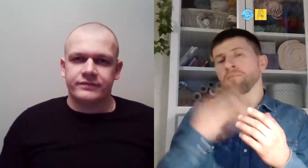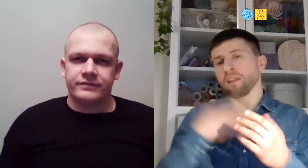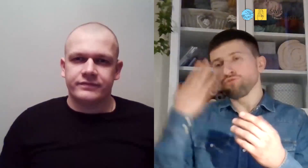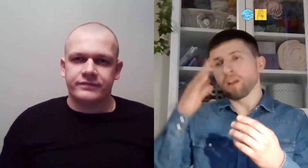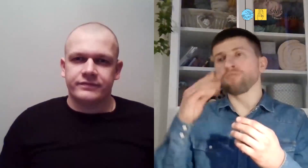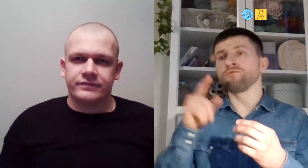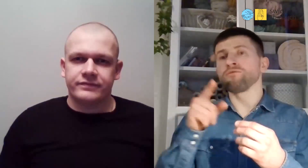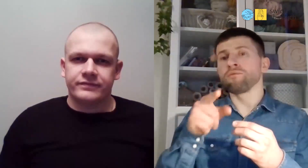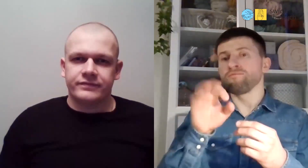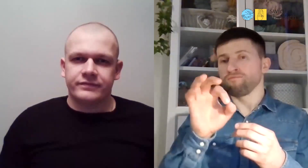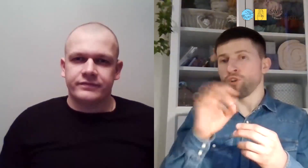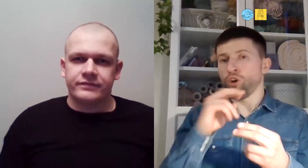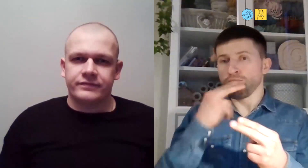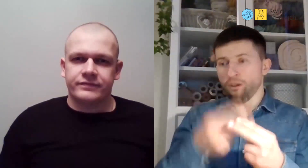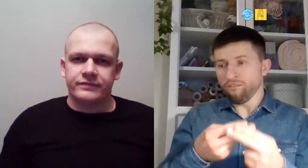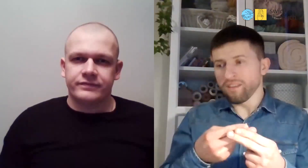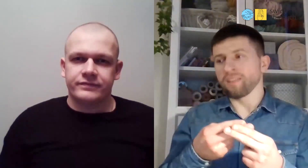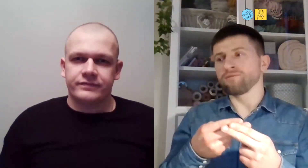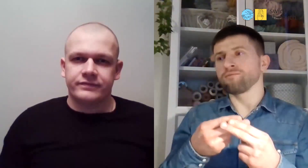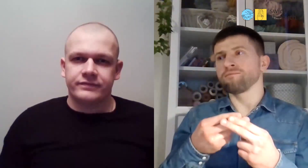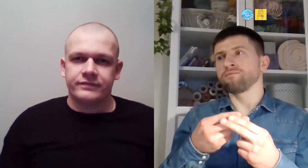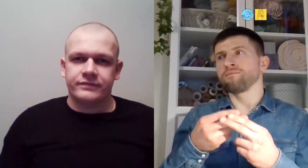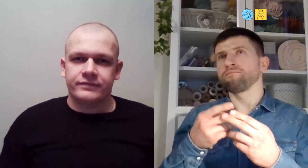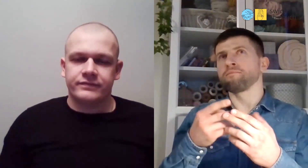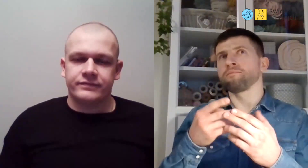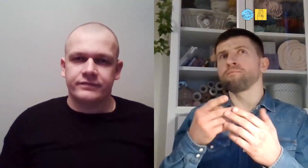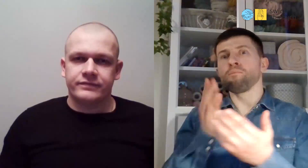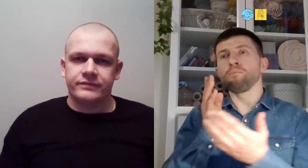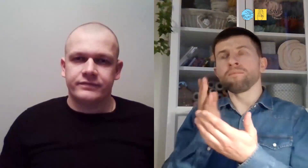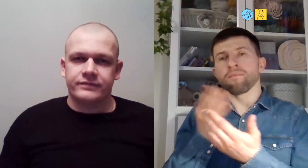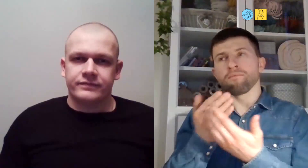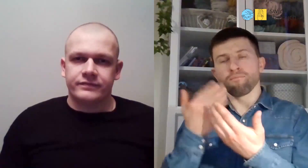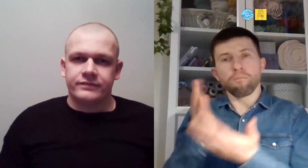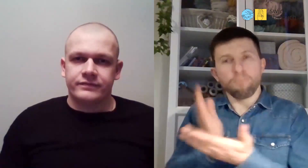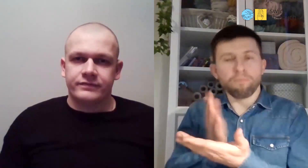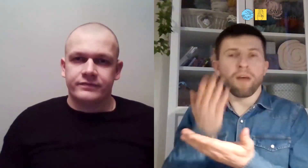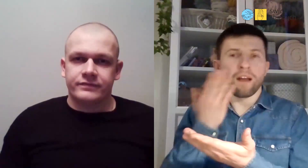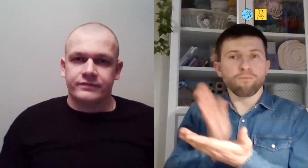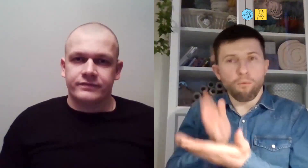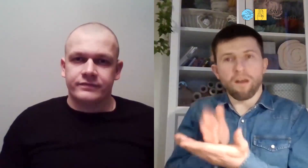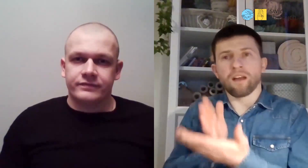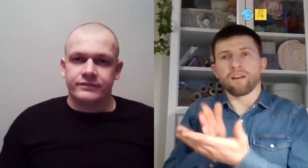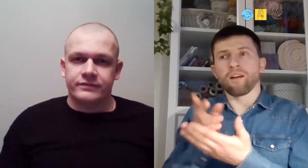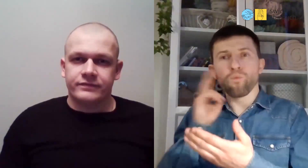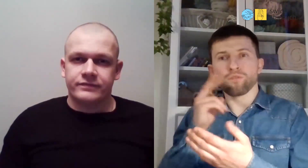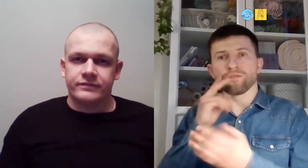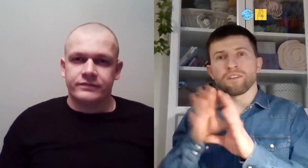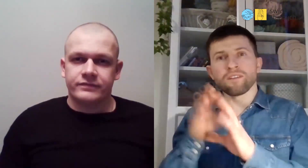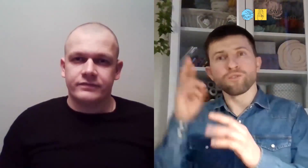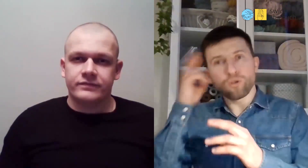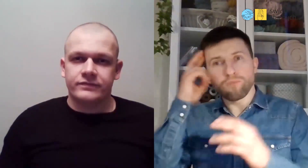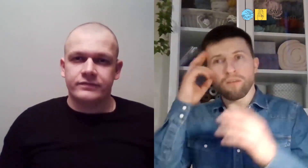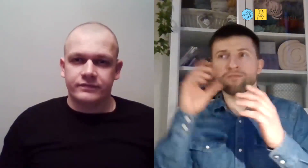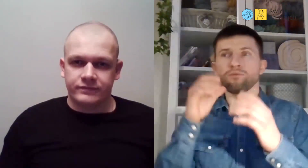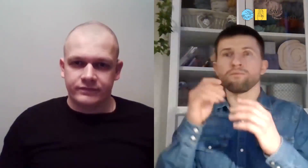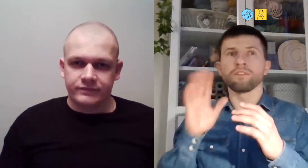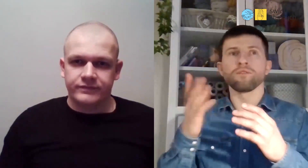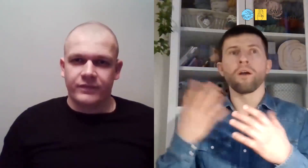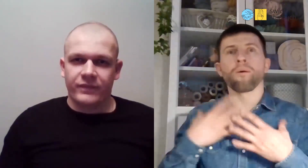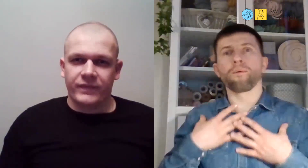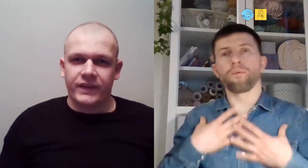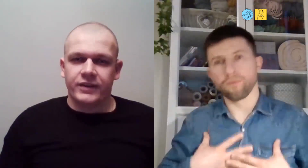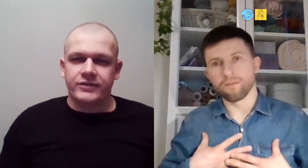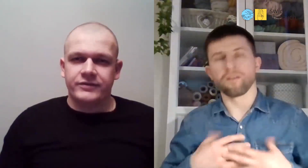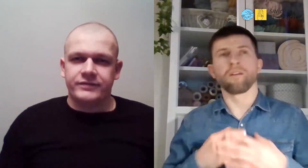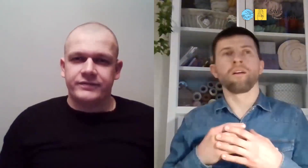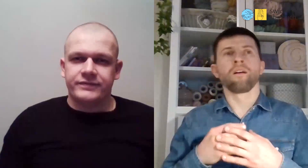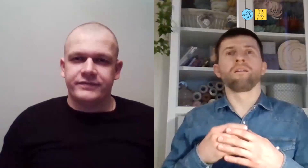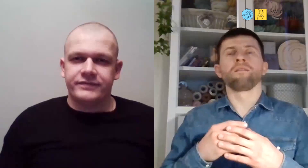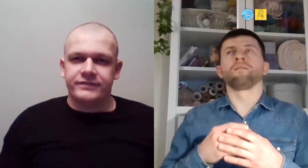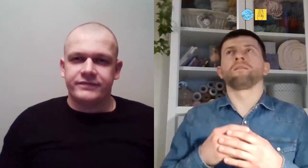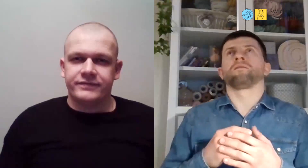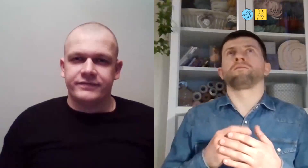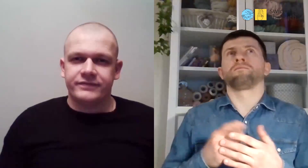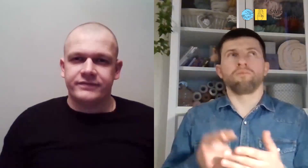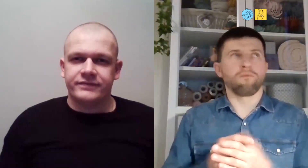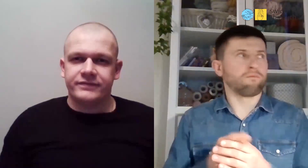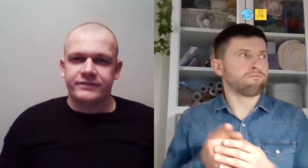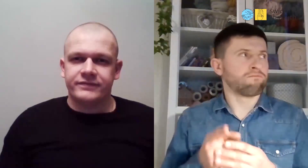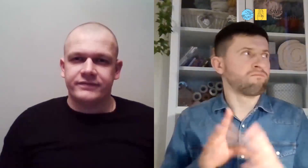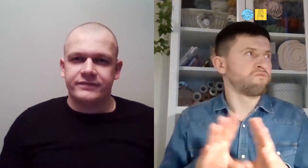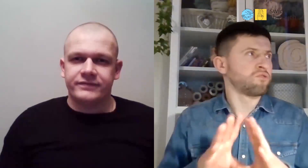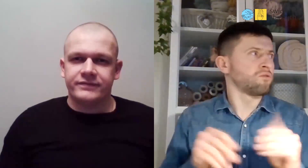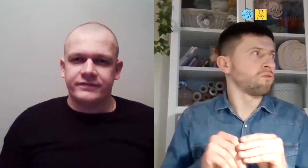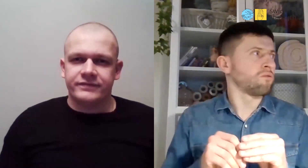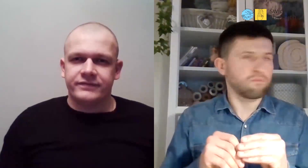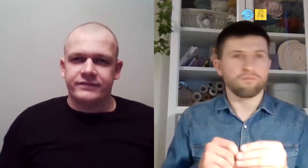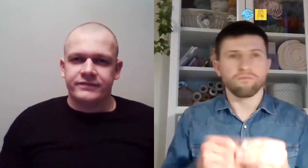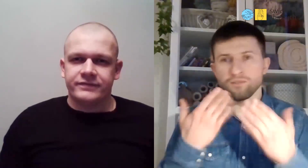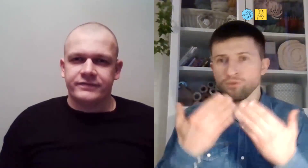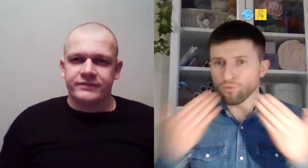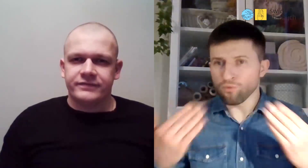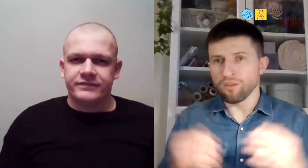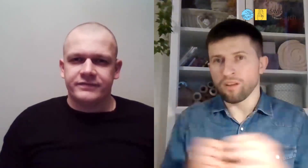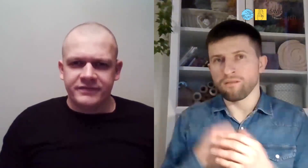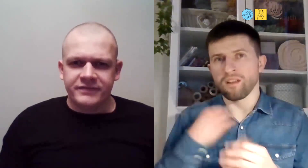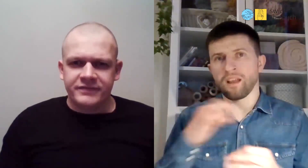Mam nadzieję że wszystkie twoje odpowiedzi pomogą głuchym lepiej zrozumieć.